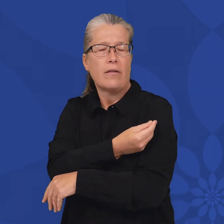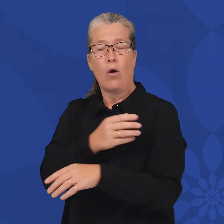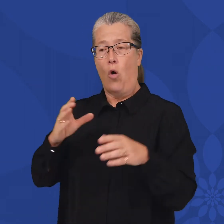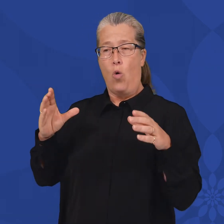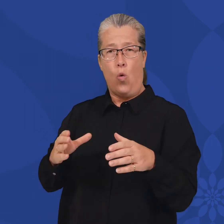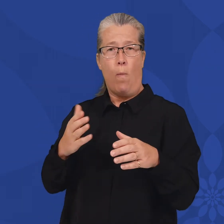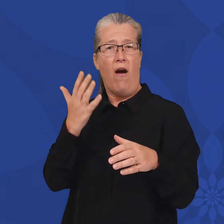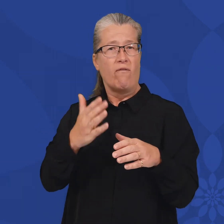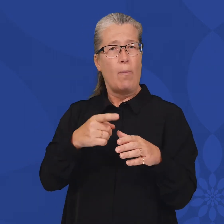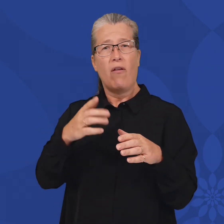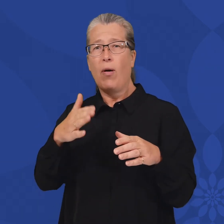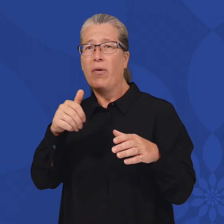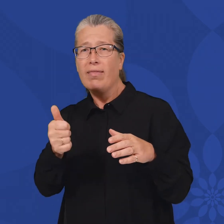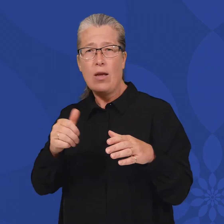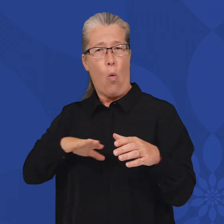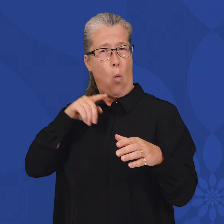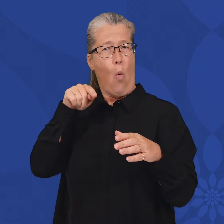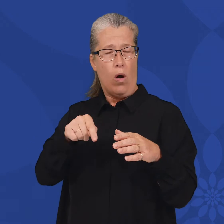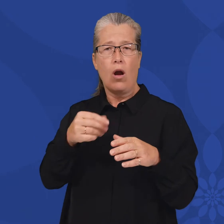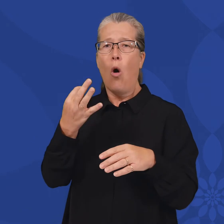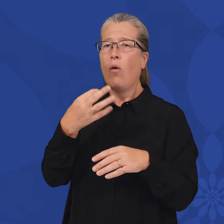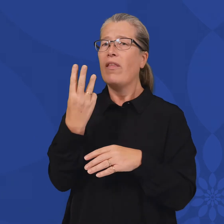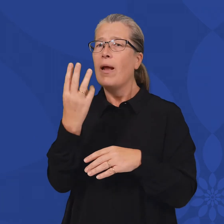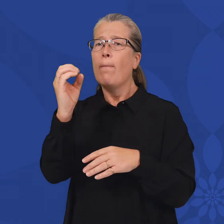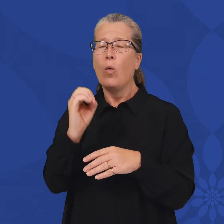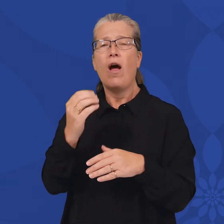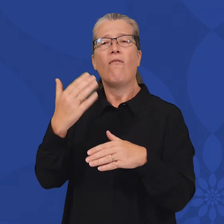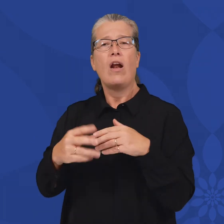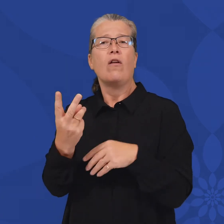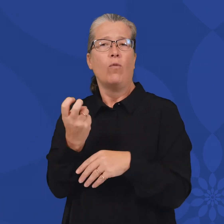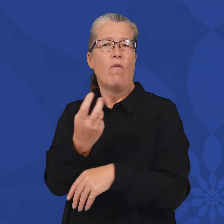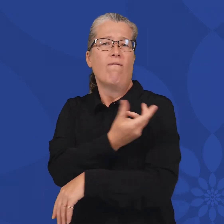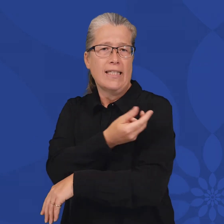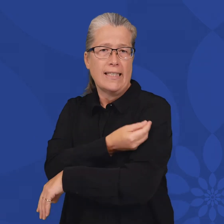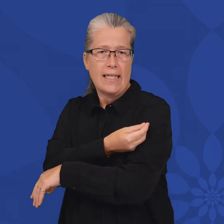Av befolkningen i åldrarna 50–59 år har 83 procent fått båda vaccindoserna, -